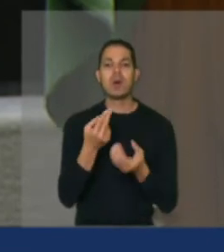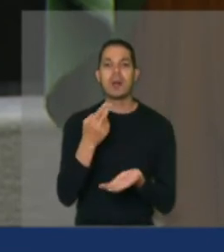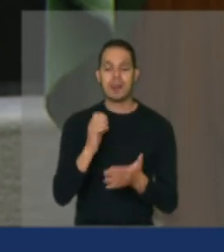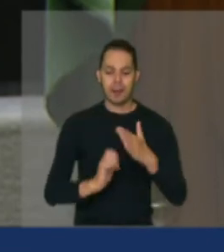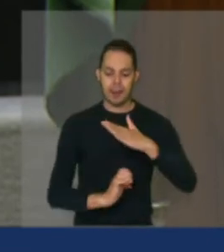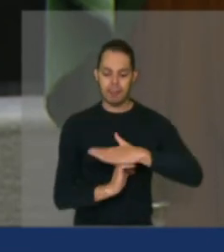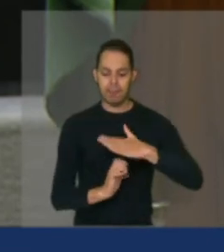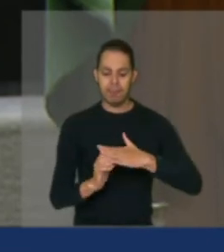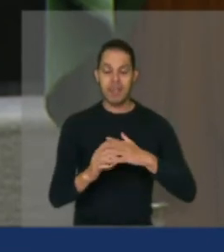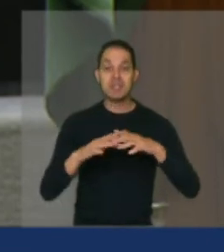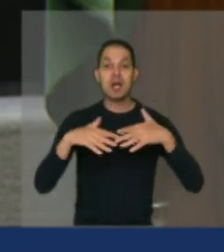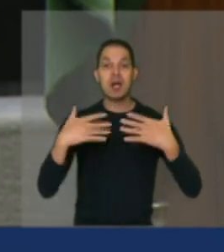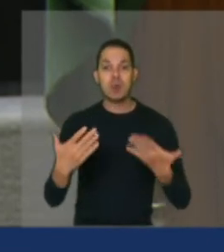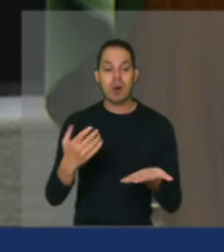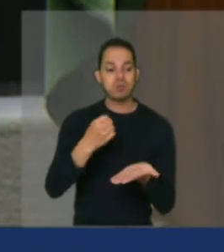AMAPÁ, EM CALÇOENE? QUEM VAI GARANTIR O DIREITO